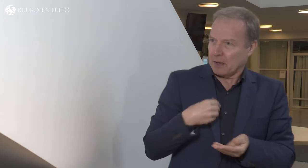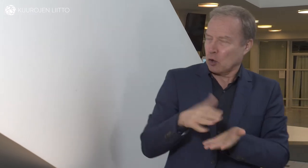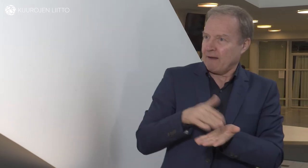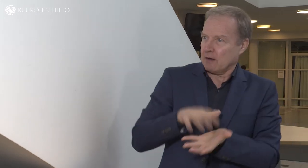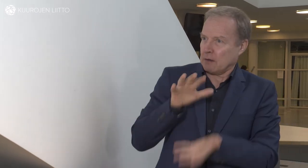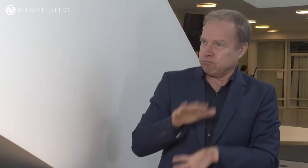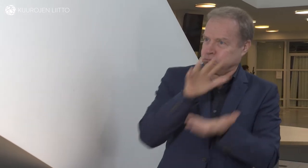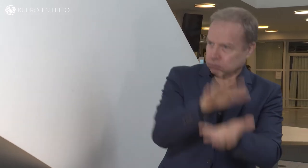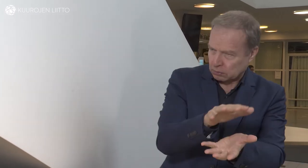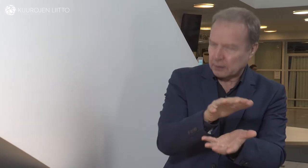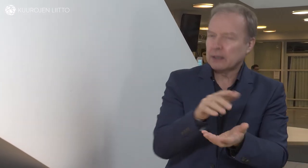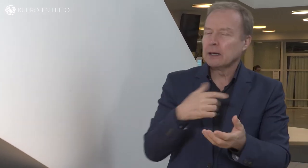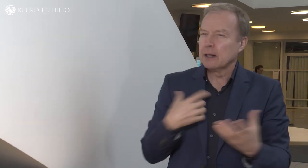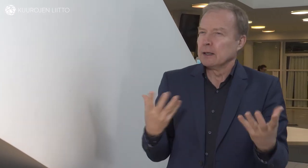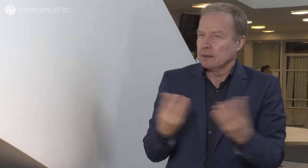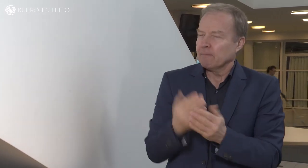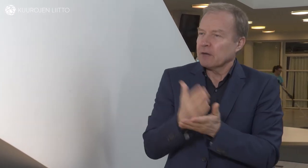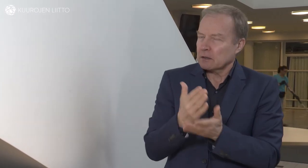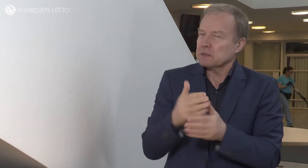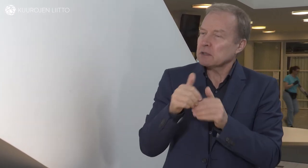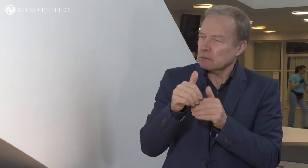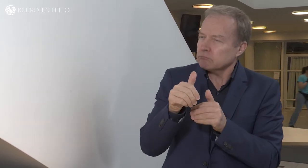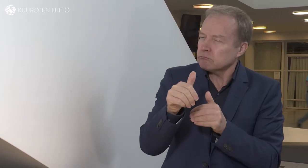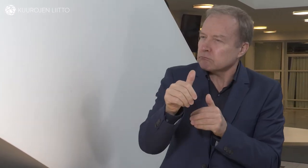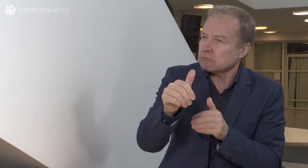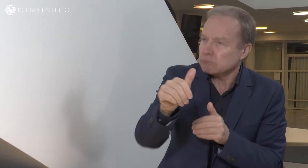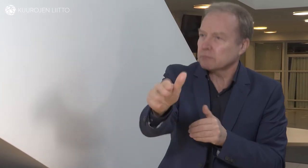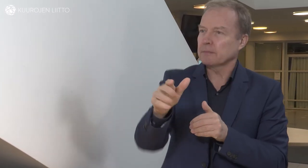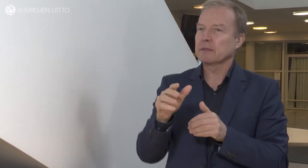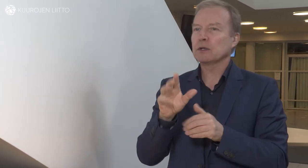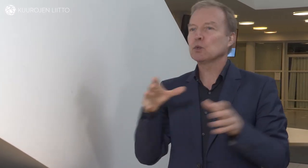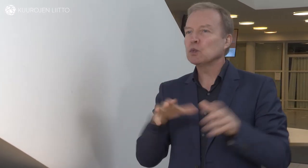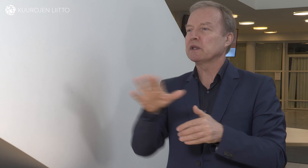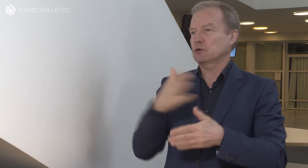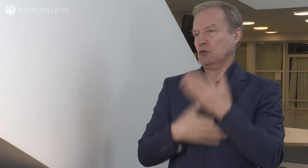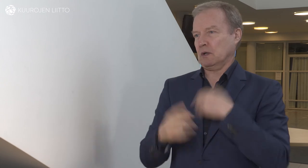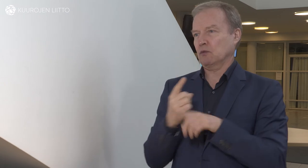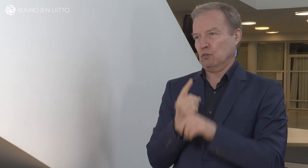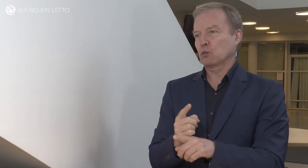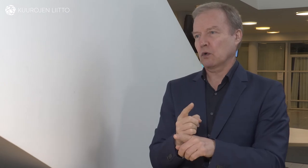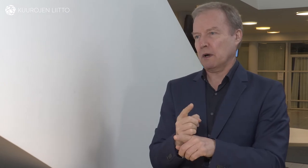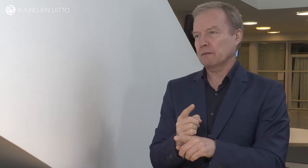jotka toimivat meille evästyksinä jatkoa varten. Kuurojen yhteisön tahto on otettava huomioon, -